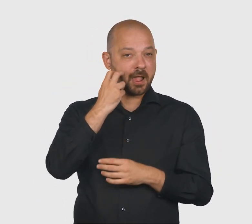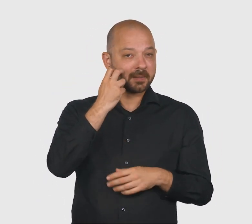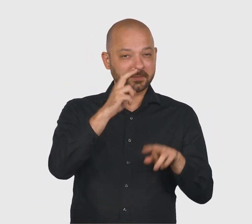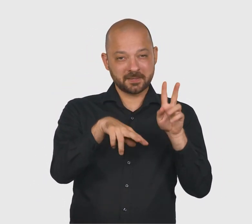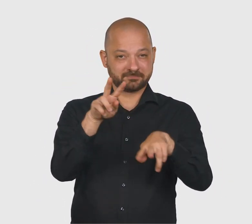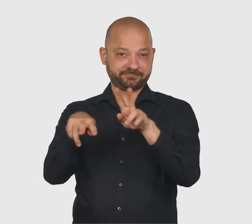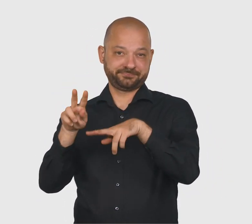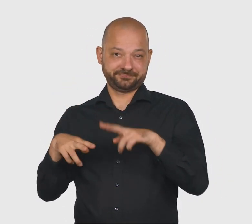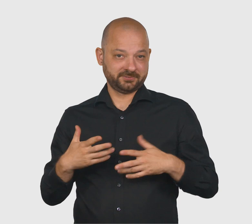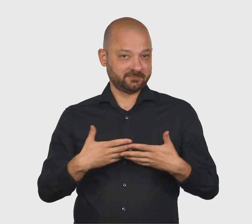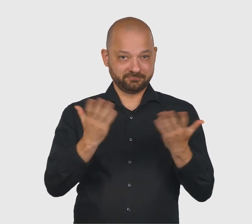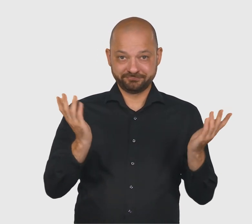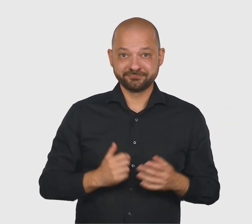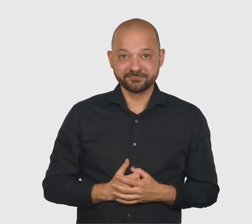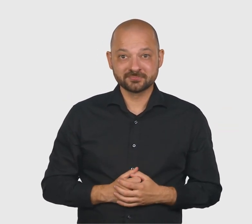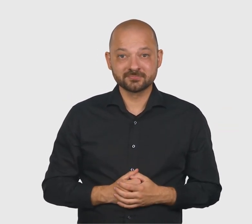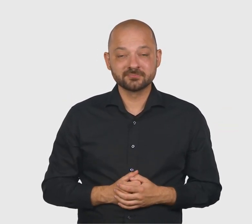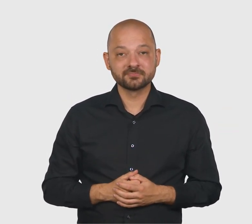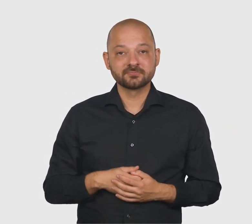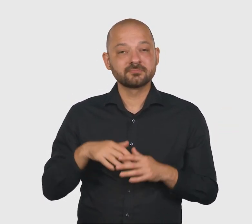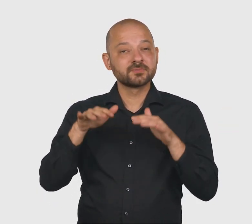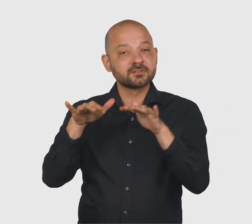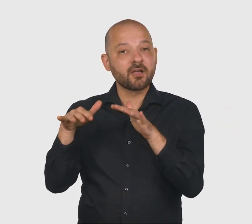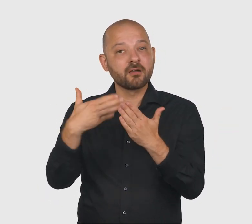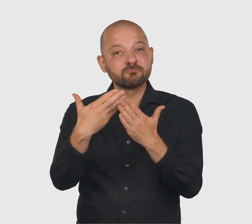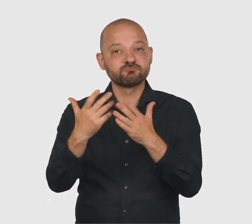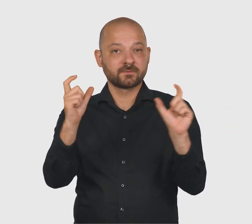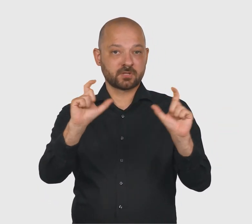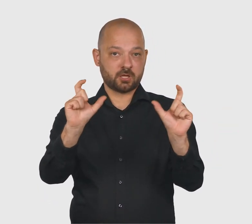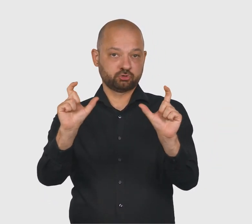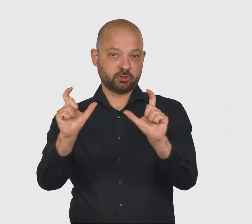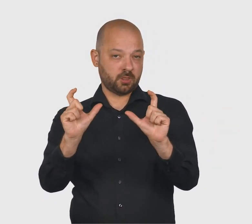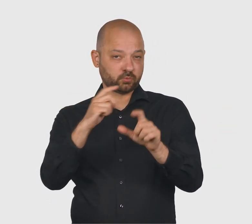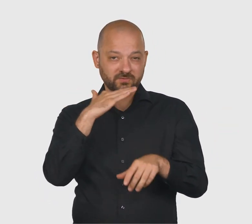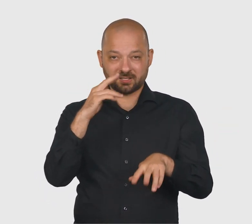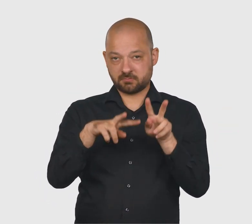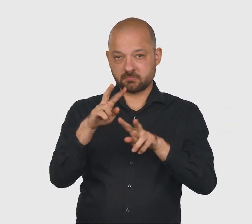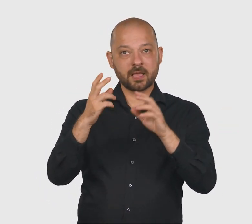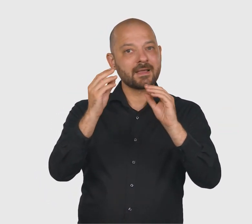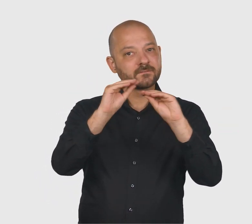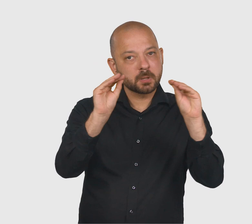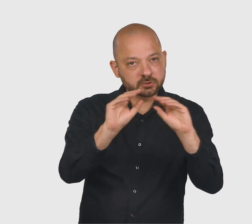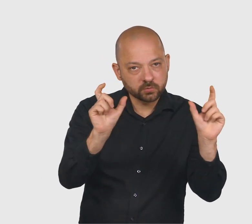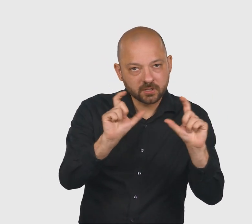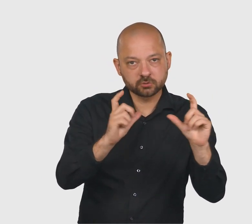jeden Alters: Zahlreiche Informationsveranstaltungen